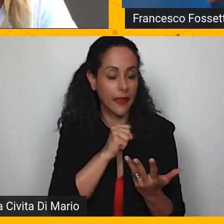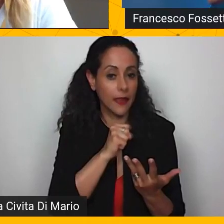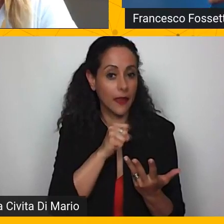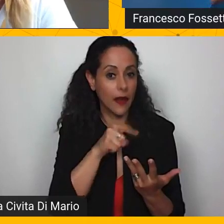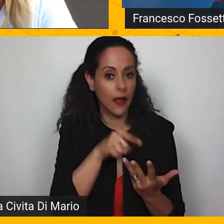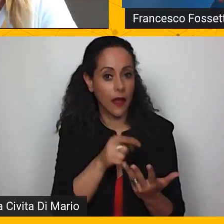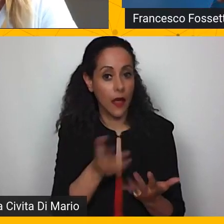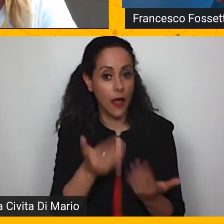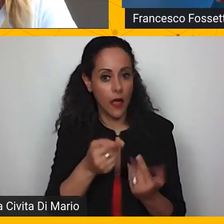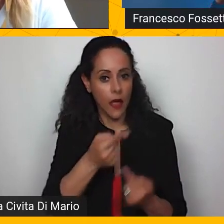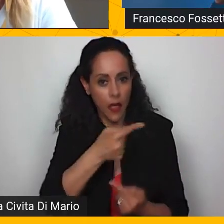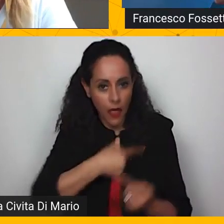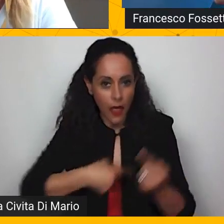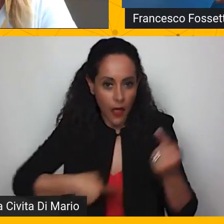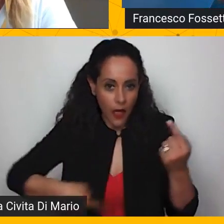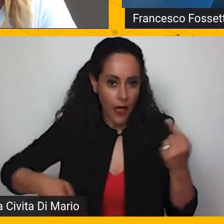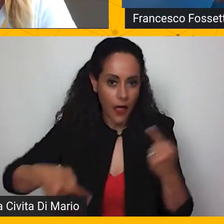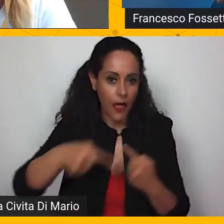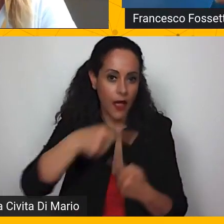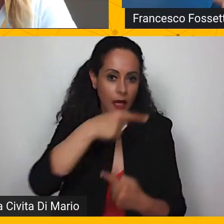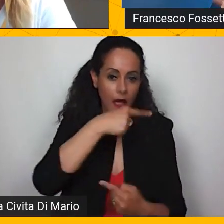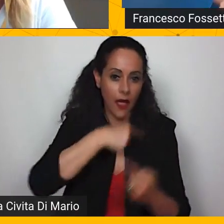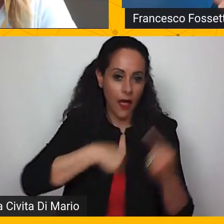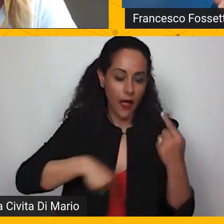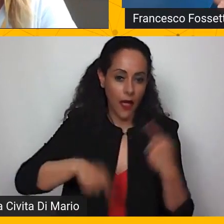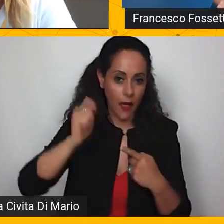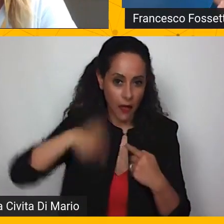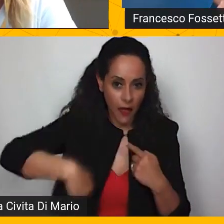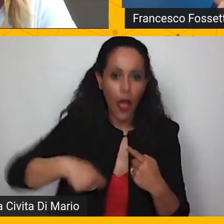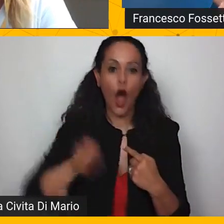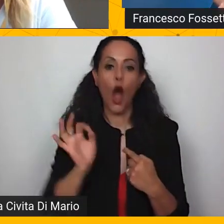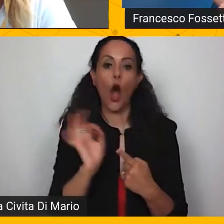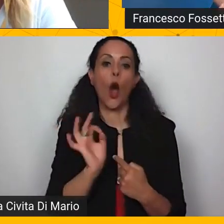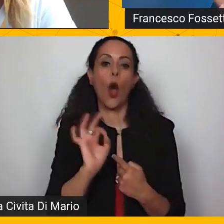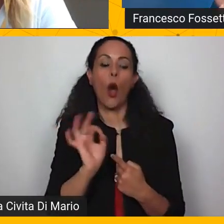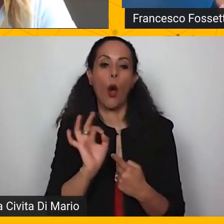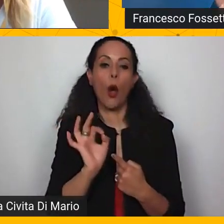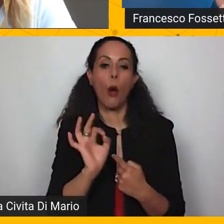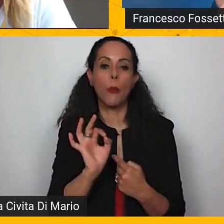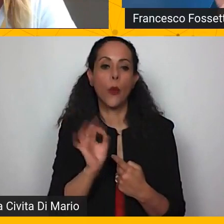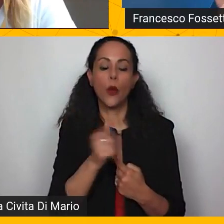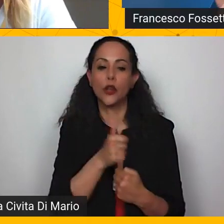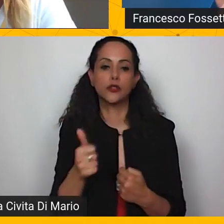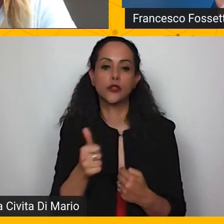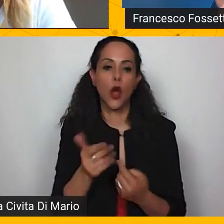elemento che innesca questo circolo vizioso oppure se